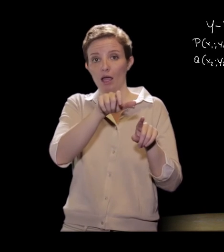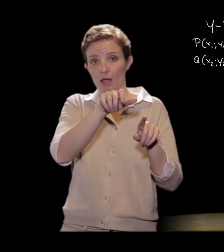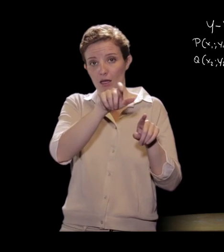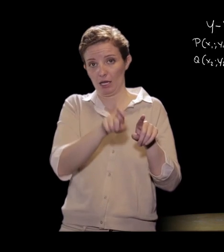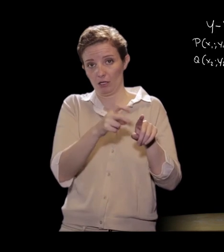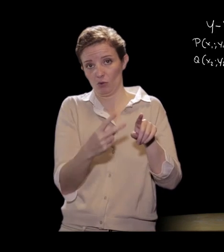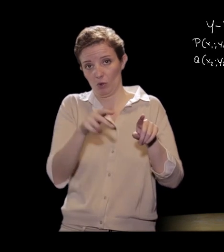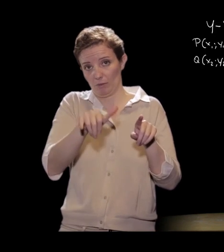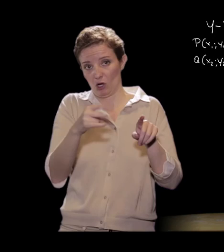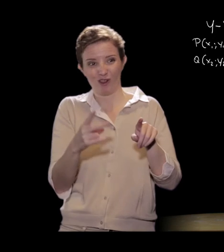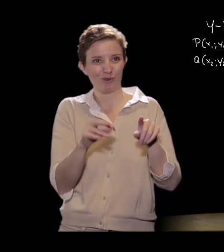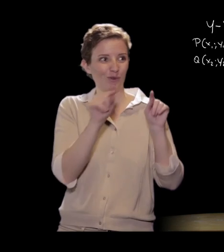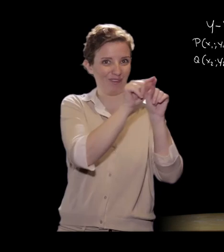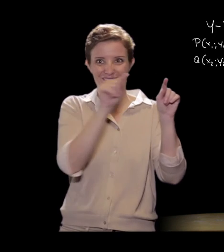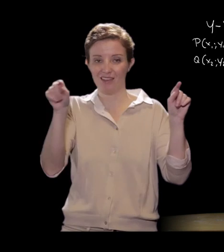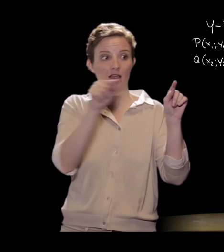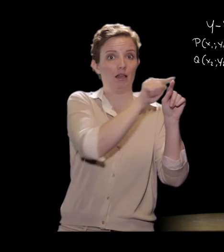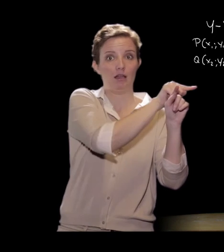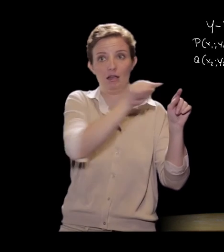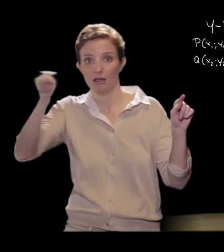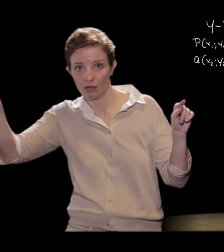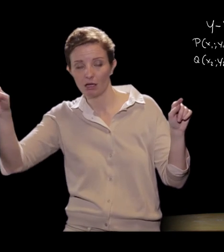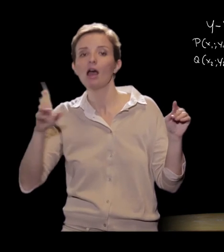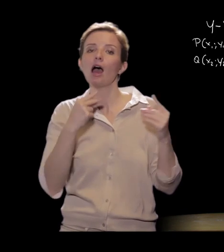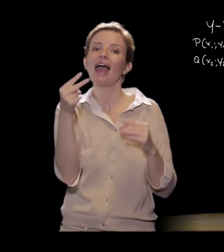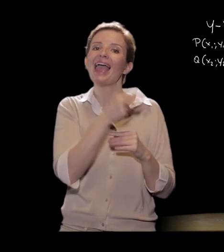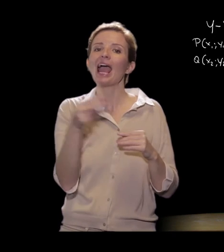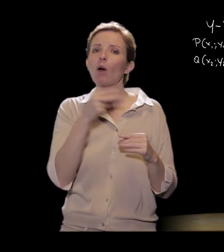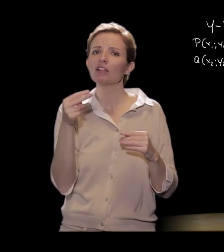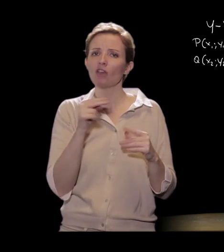è data da questa uguaglianza.